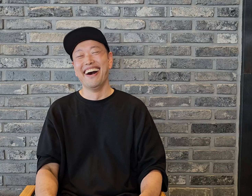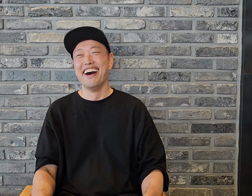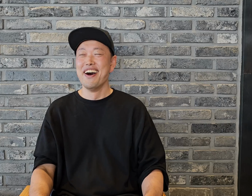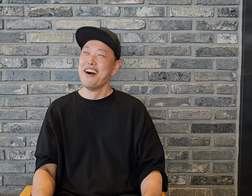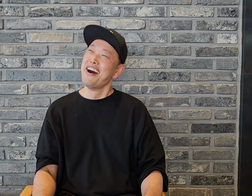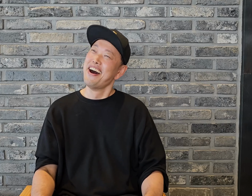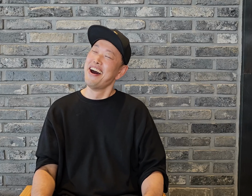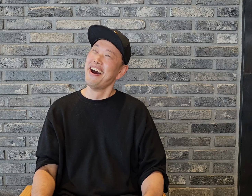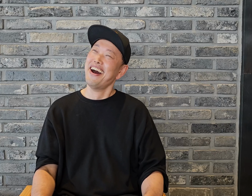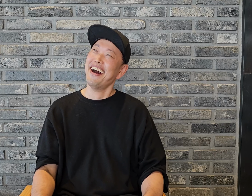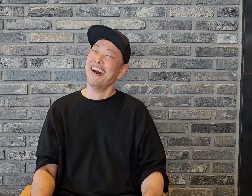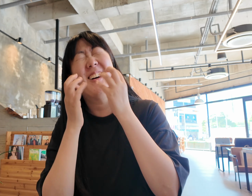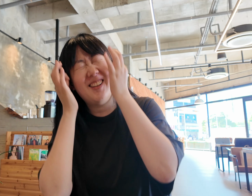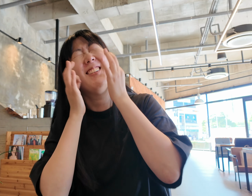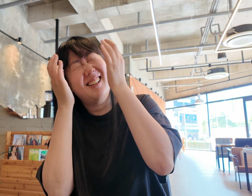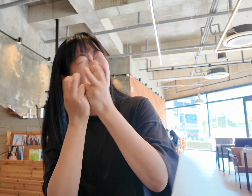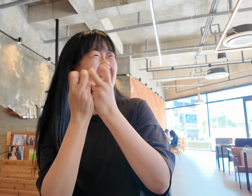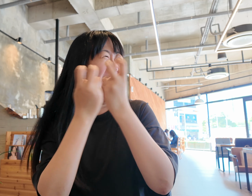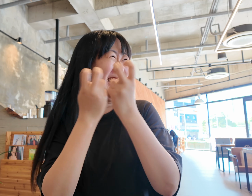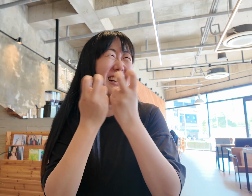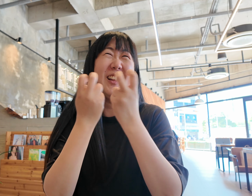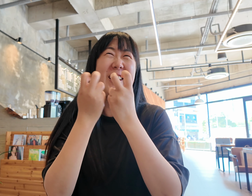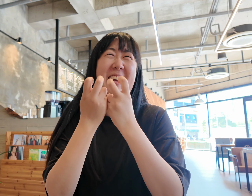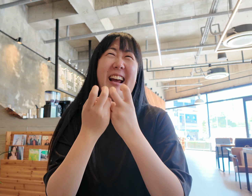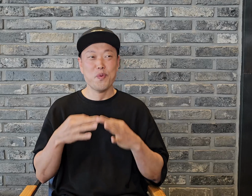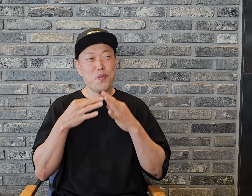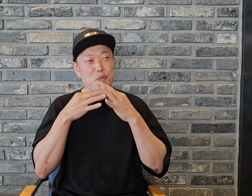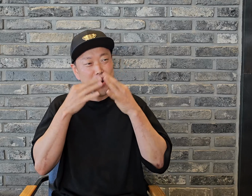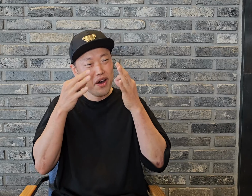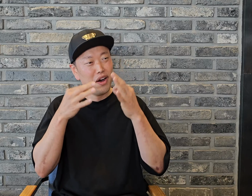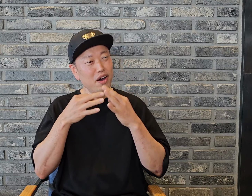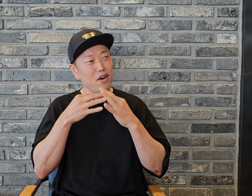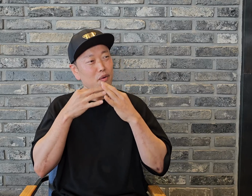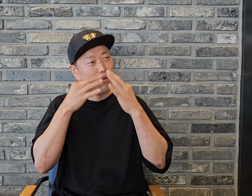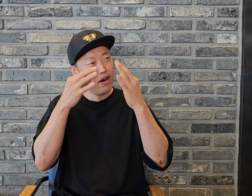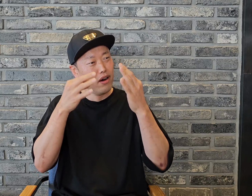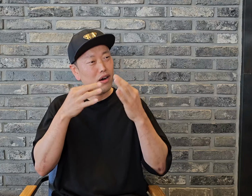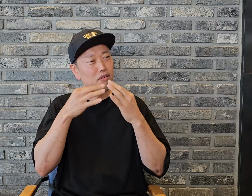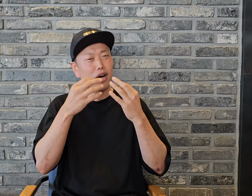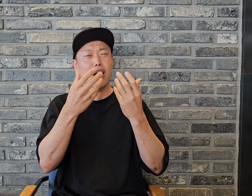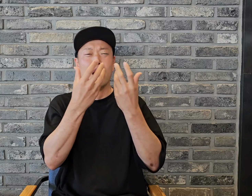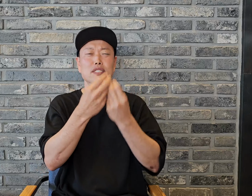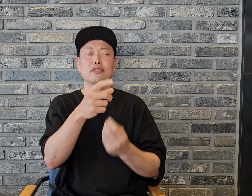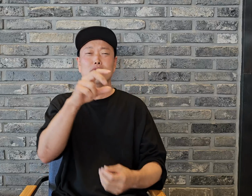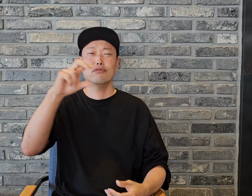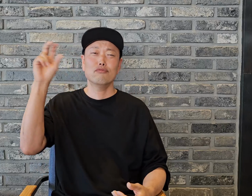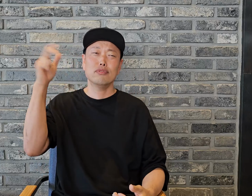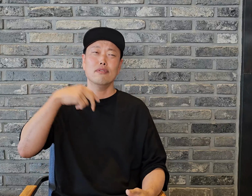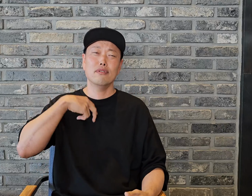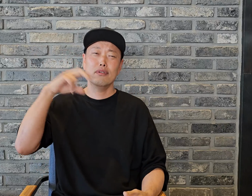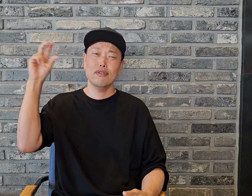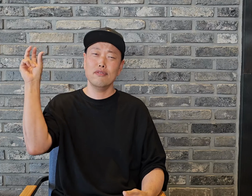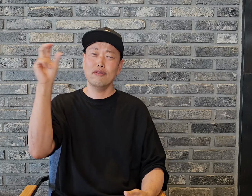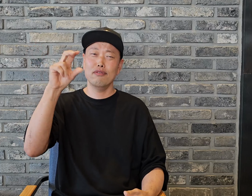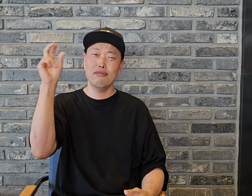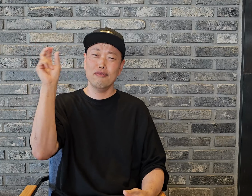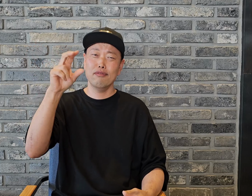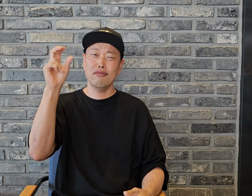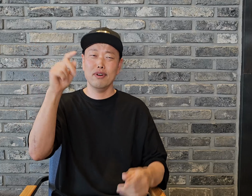ha :) Schwierig. Wie kann ich es versuchen? Anstrengung, Anstrengung, Anstrengung ... Ein Pitcher wirft zum Beispiel einen Baseball, oder?